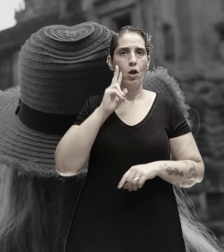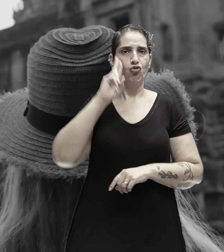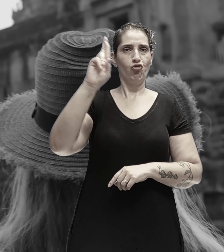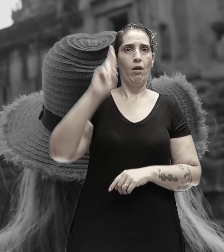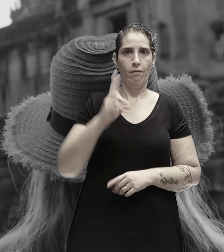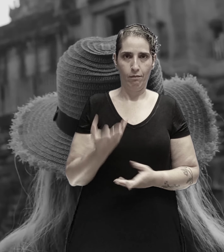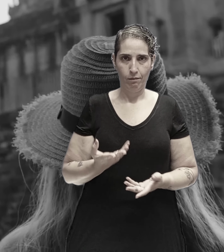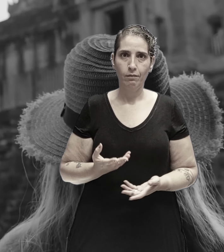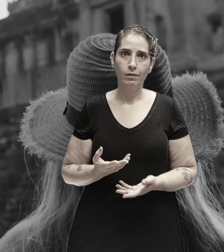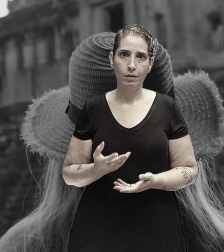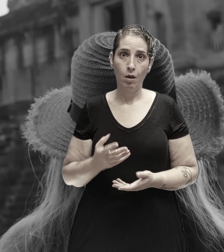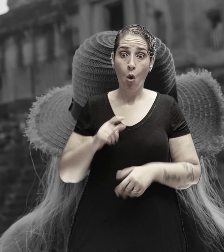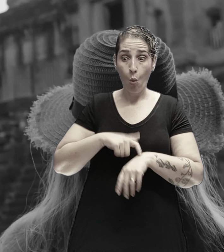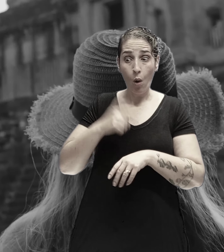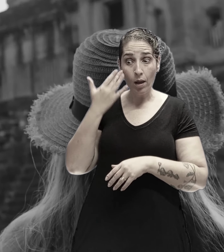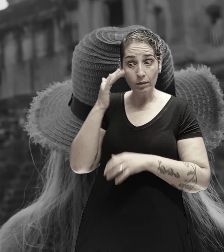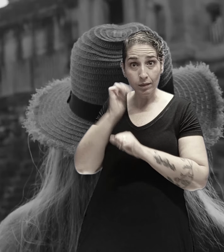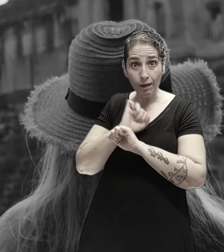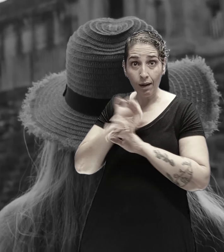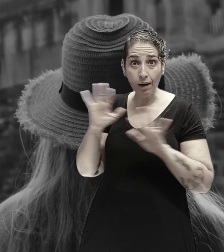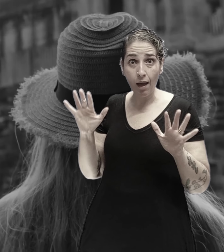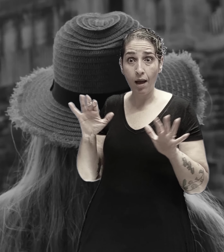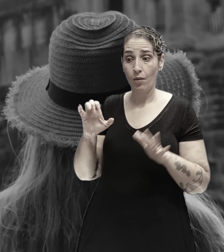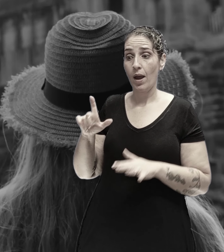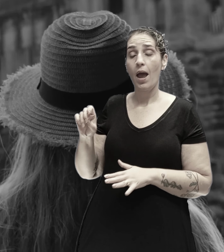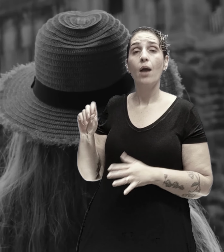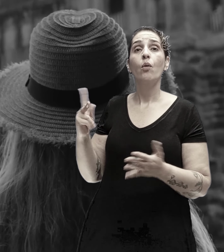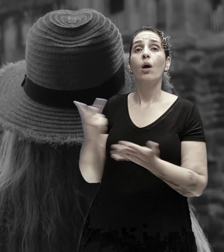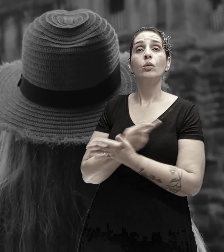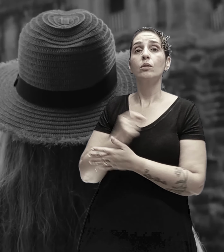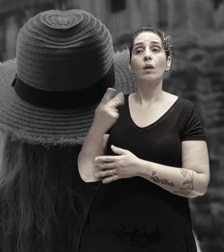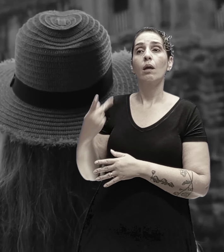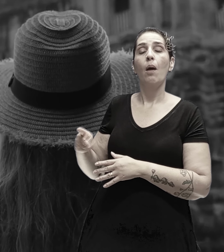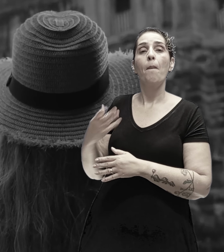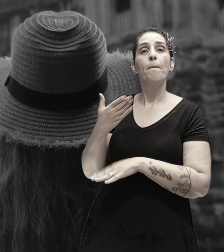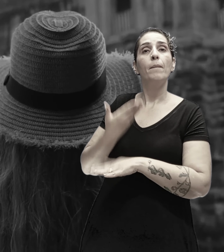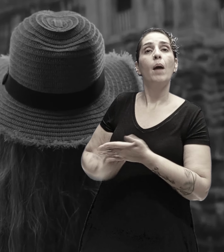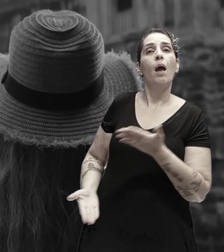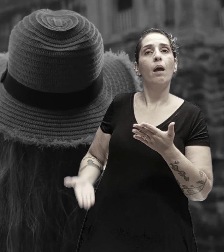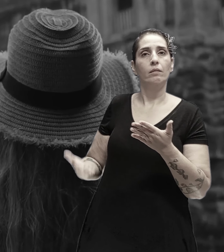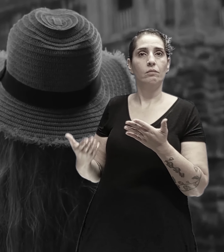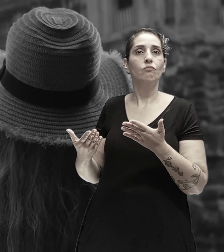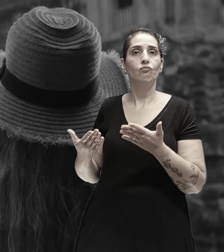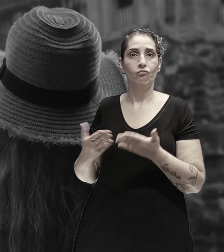Quando isso é compreendido, o ego perde seu domínio.